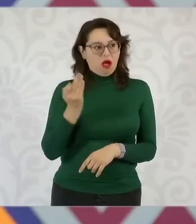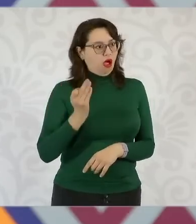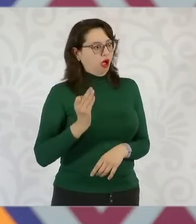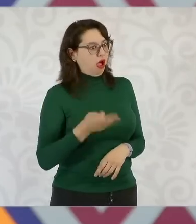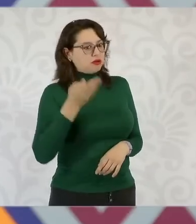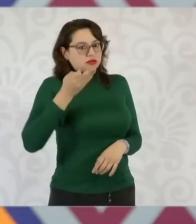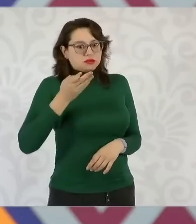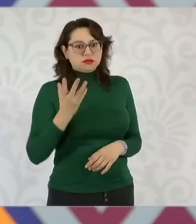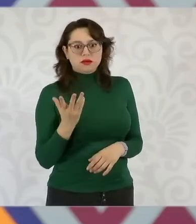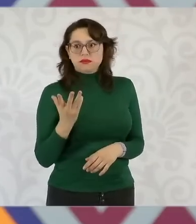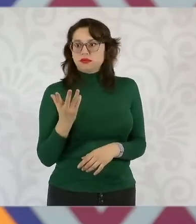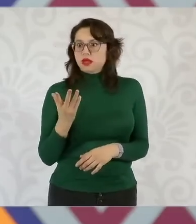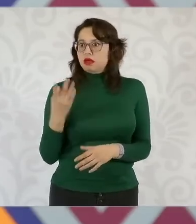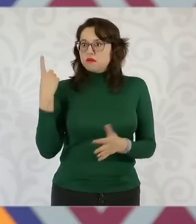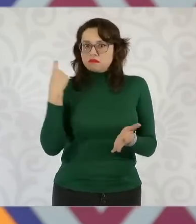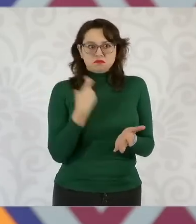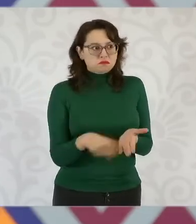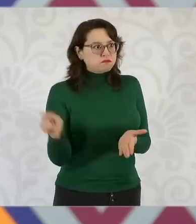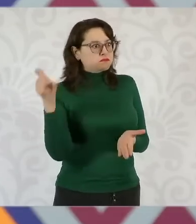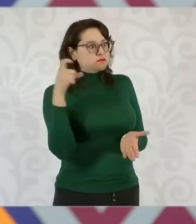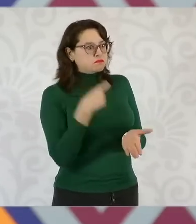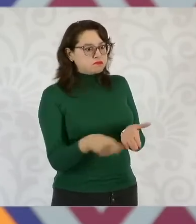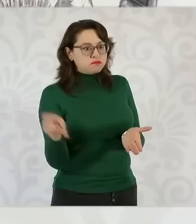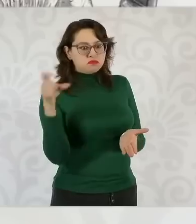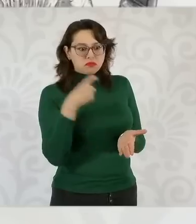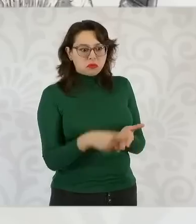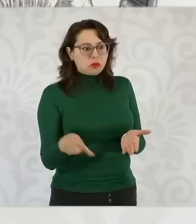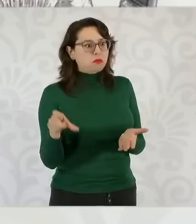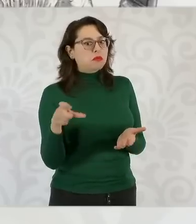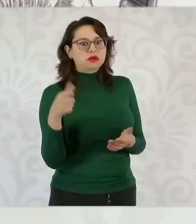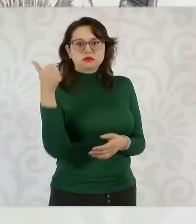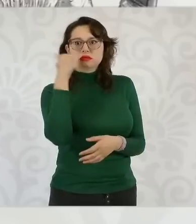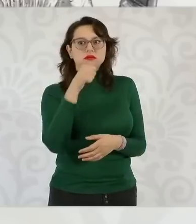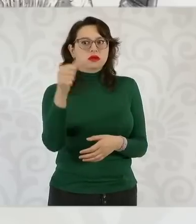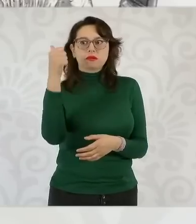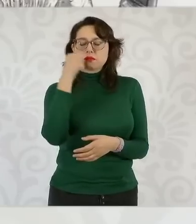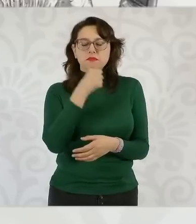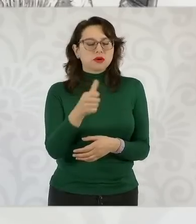nos dan una preferencia dado todo el portafolio de servicios y productos que les brindamos pero